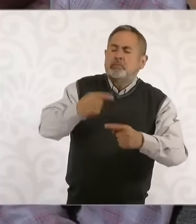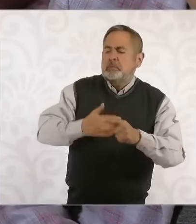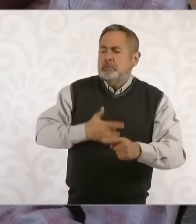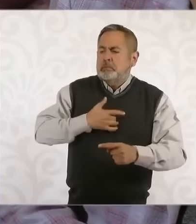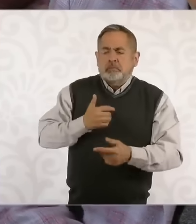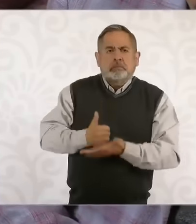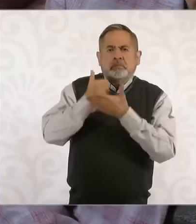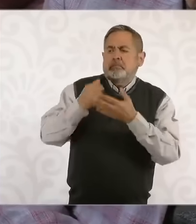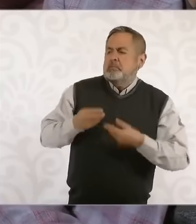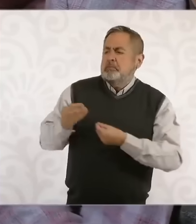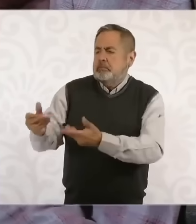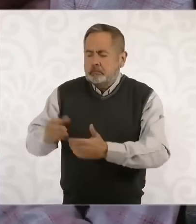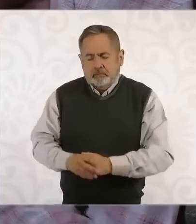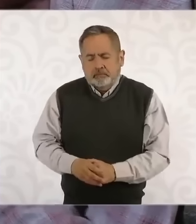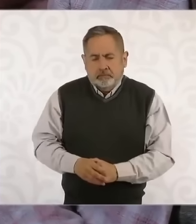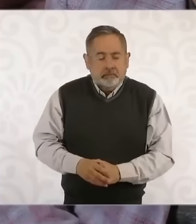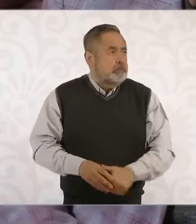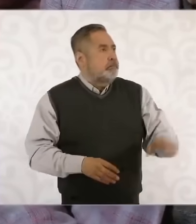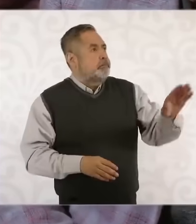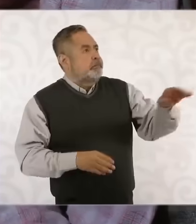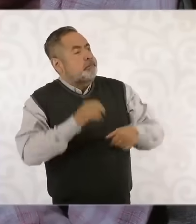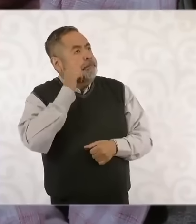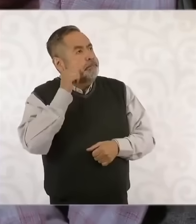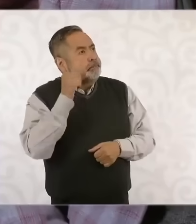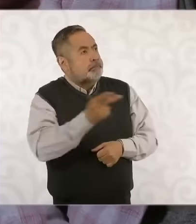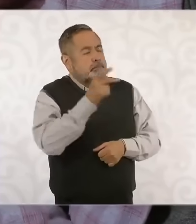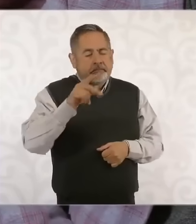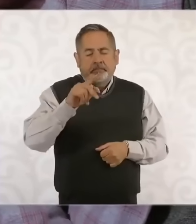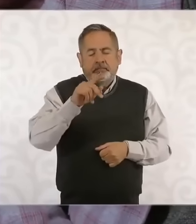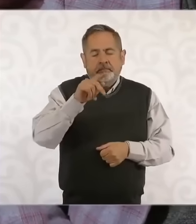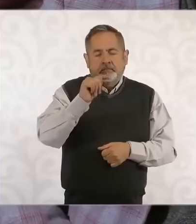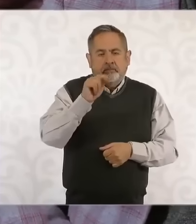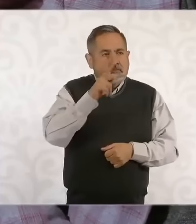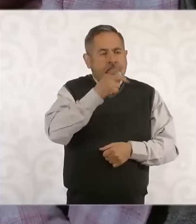Donald Trump le pidió a Venezuela poner fin a los lazos económicos con China, Rusia, Irán y Cuba,